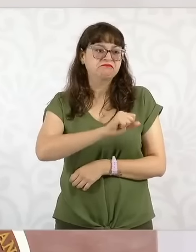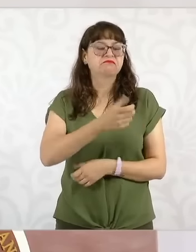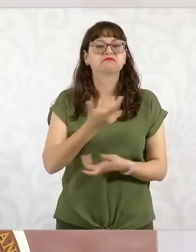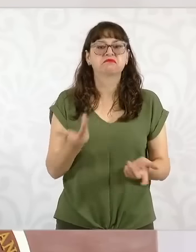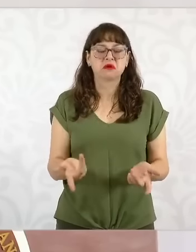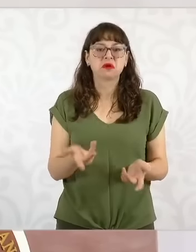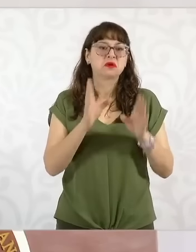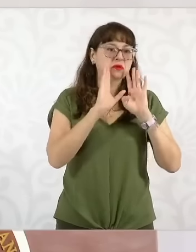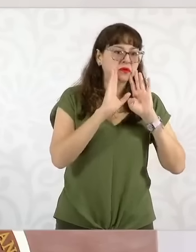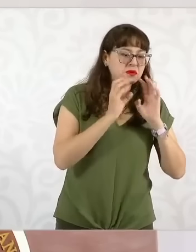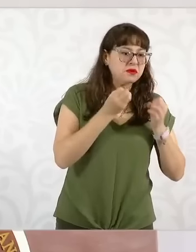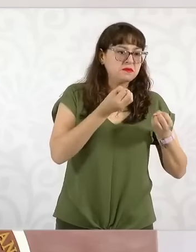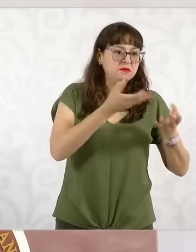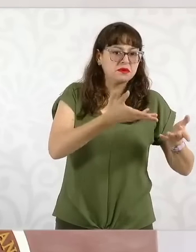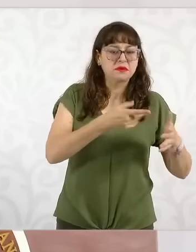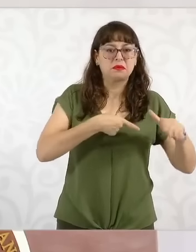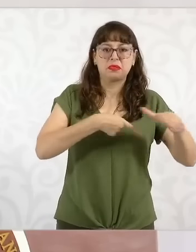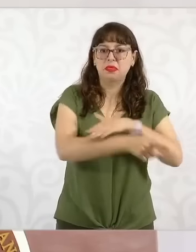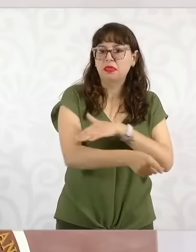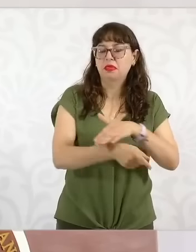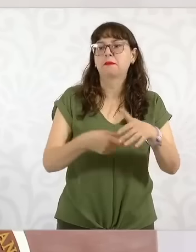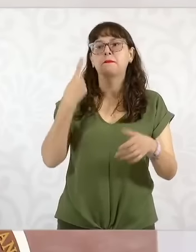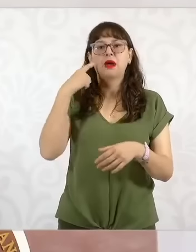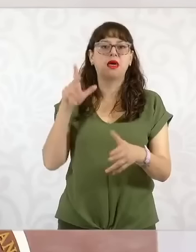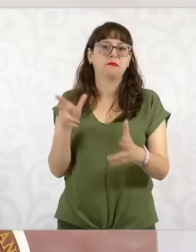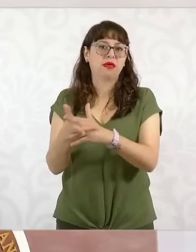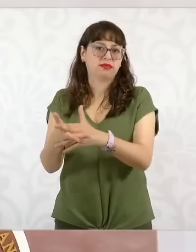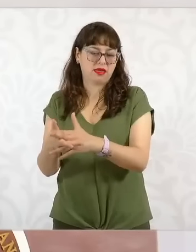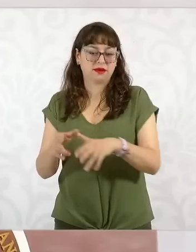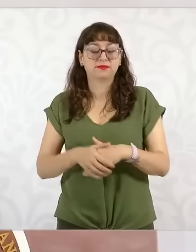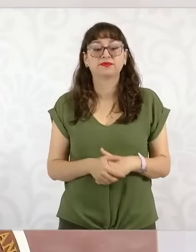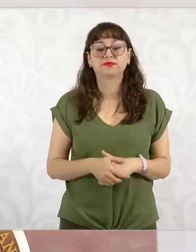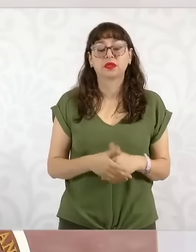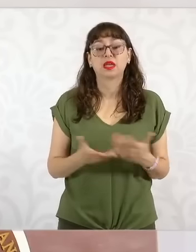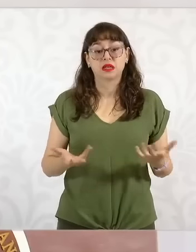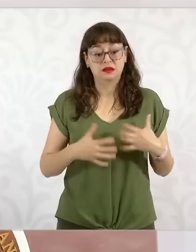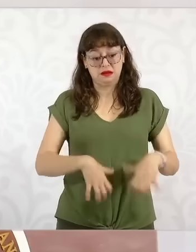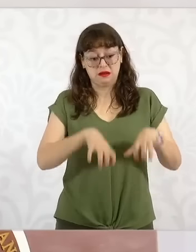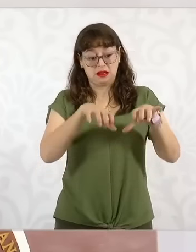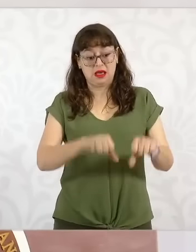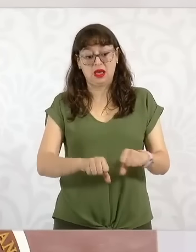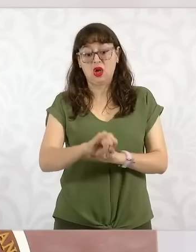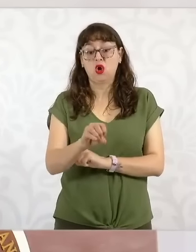de seguridad. Entre las capturas más relevantes destaca la de Jorge Armando N, alias el licenciado